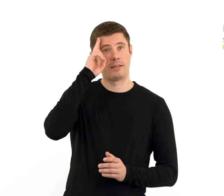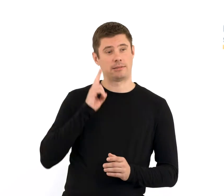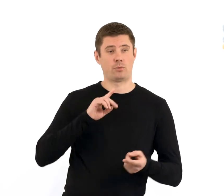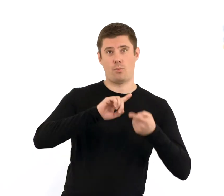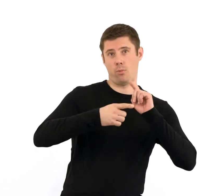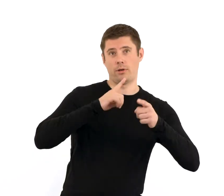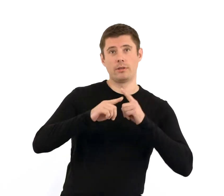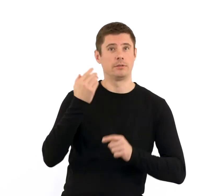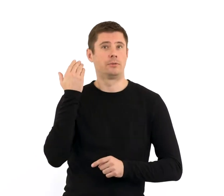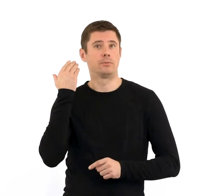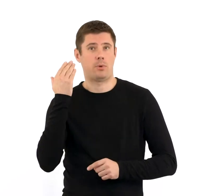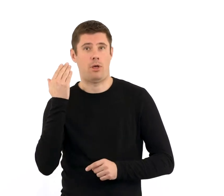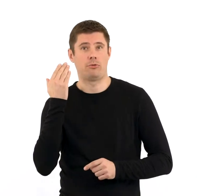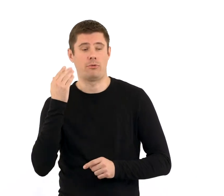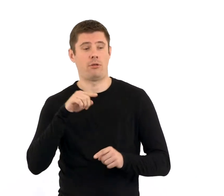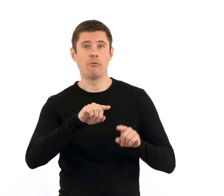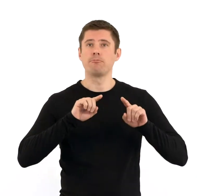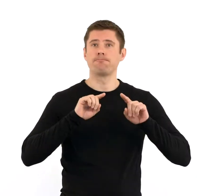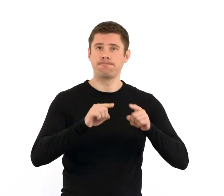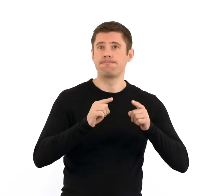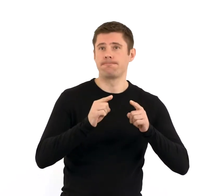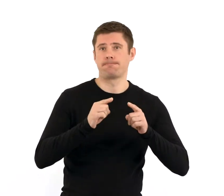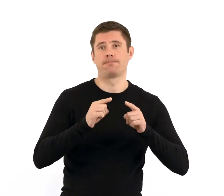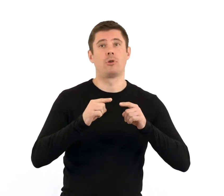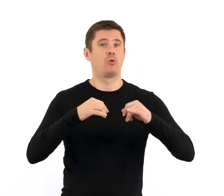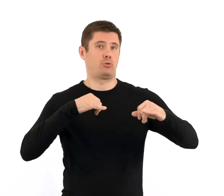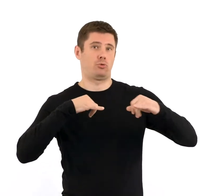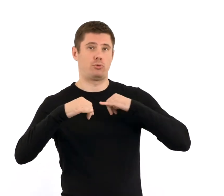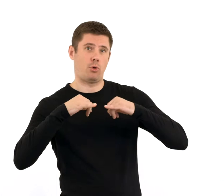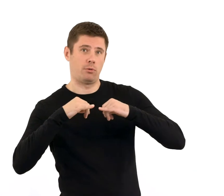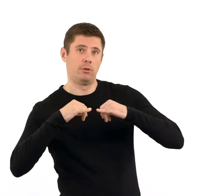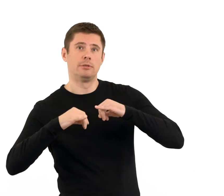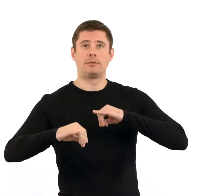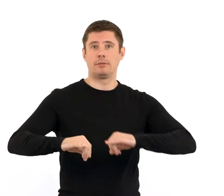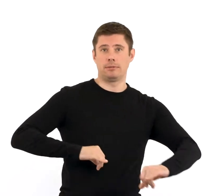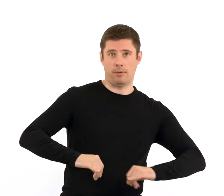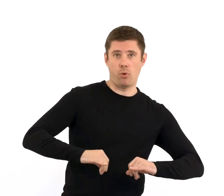Instytucja polityki społecznej organizowana przez samorząd lokalny i administrację rządową